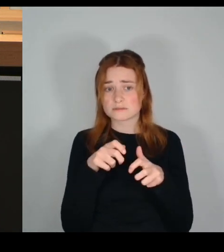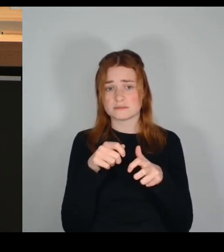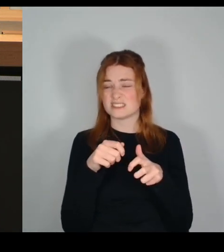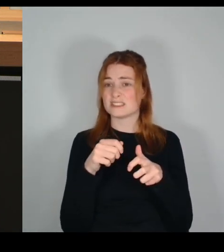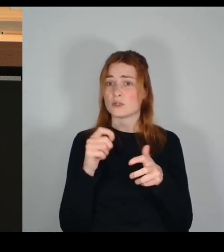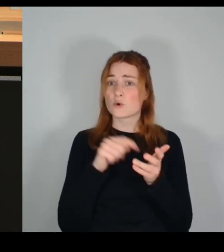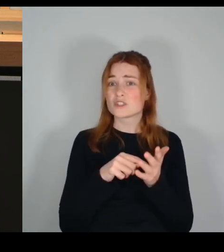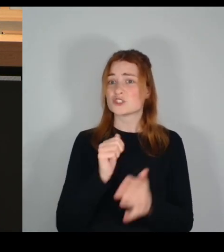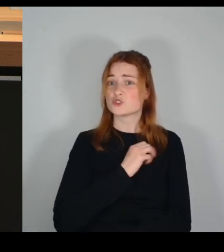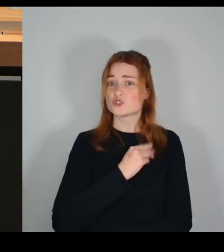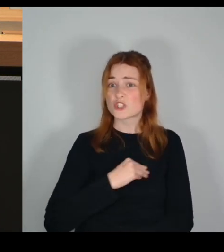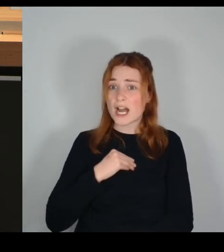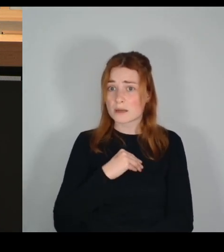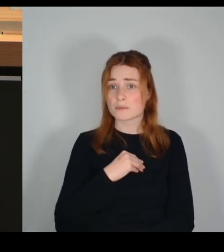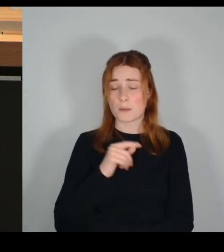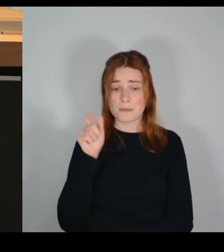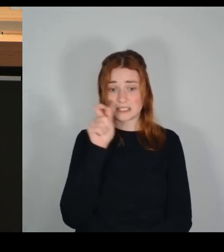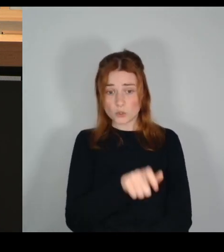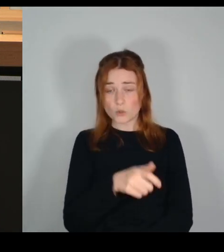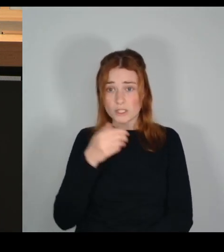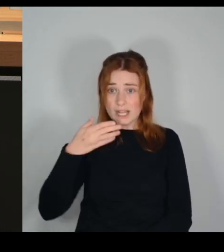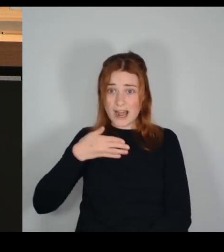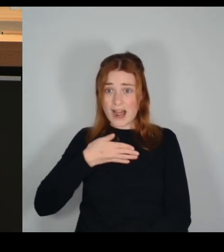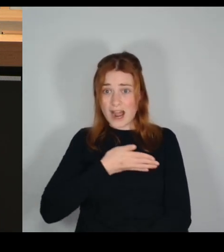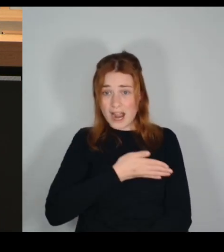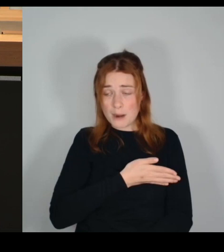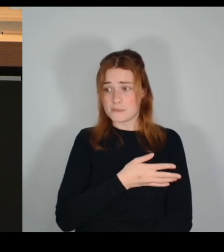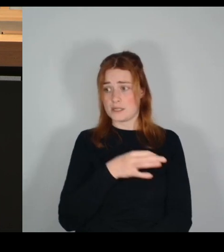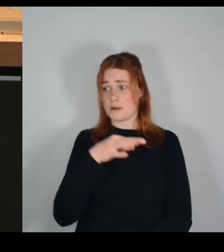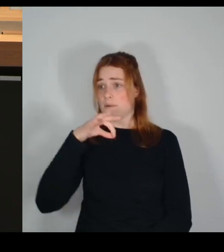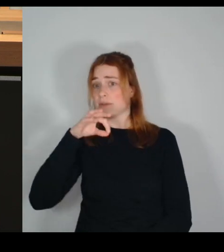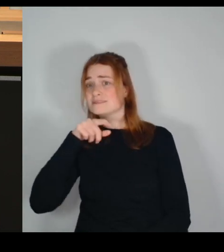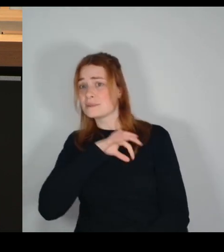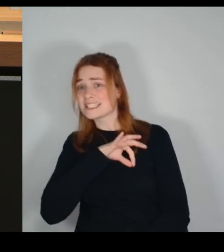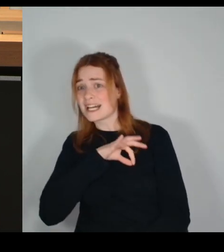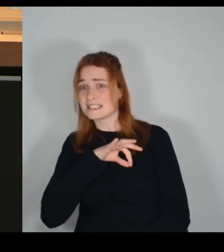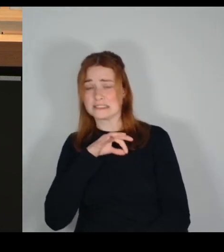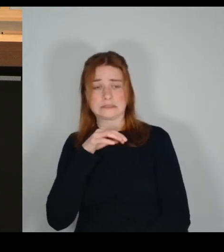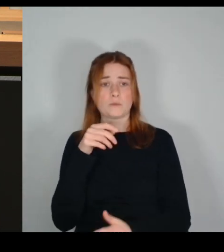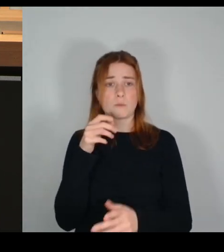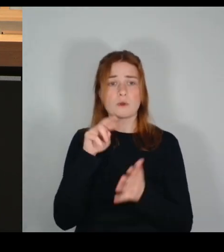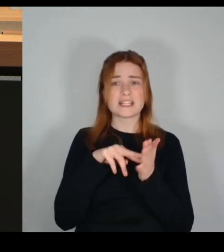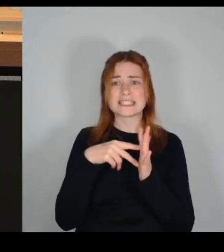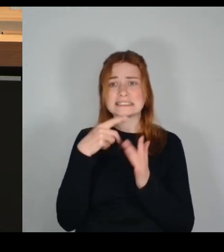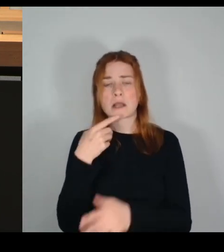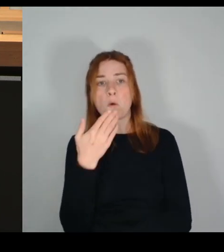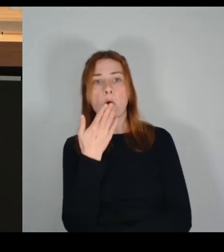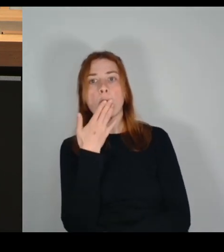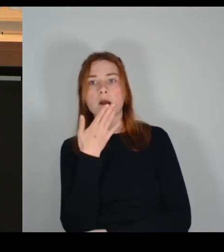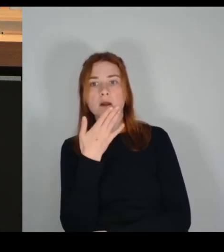Politiker Schnappatmung und bedienen dann auch immer gleich das Bild der angeblichen sozialen Hängematte. Und die Botschaft ist doch